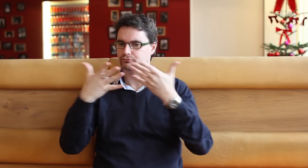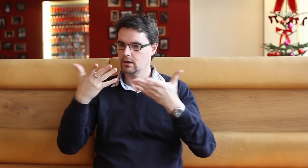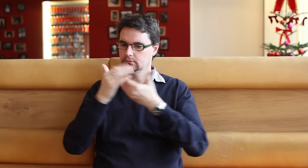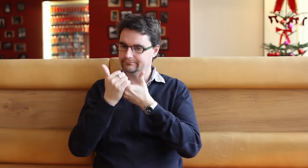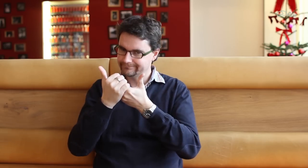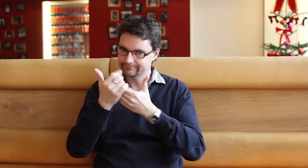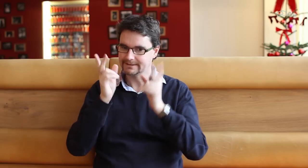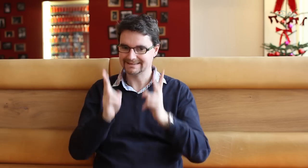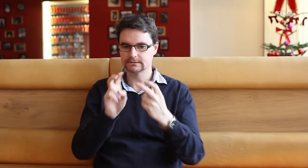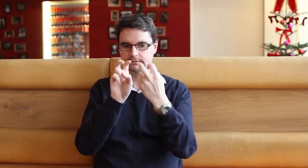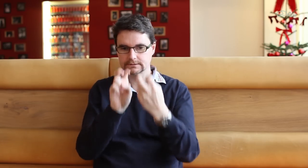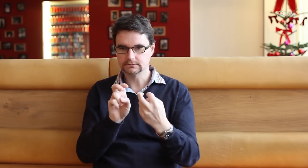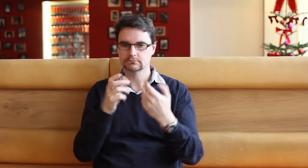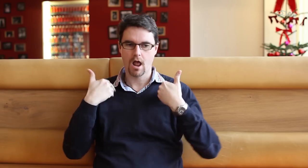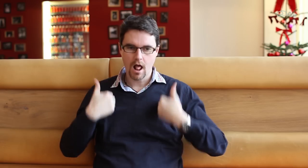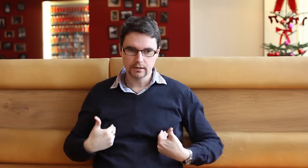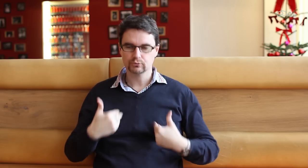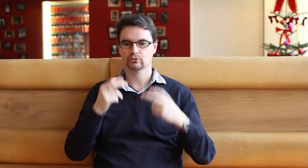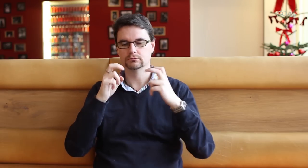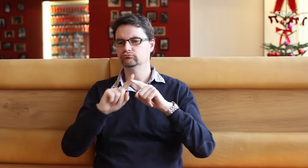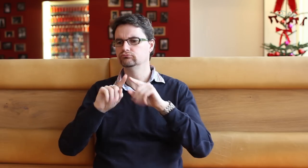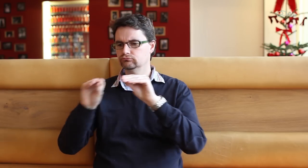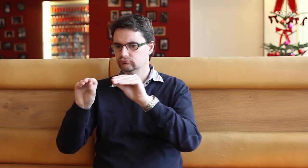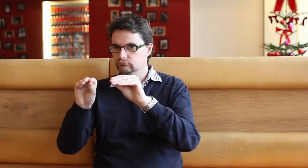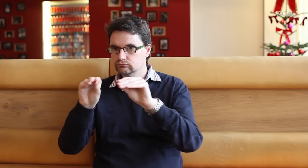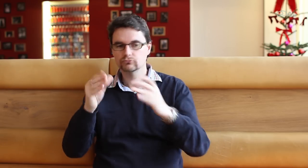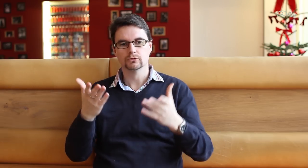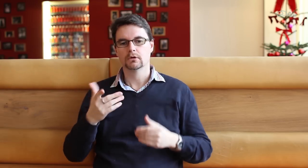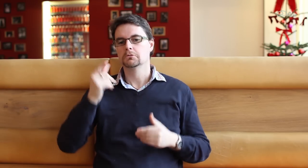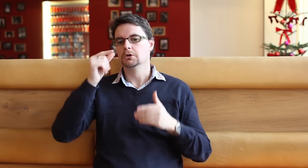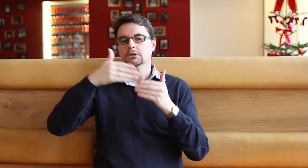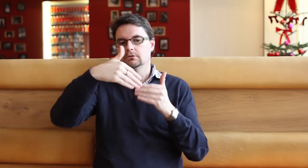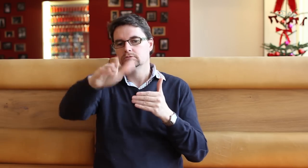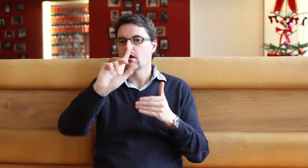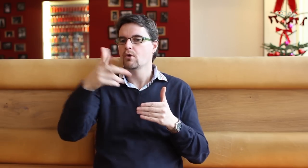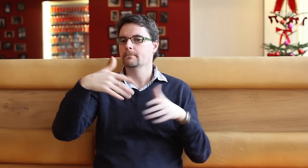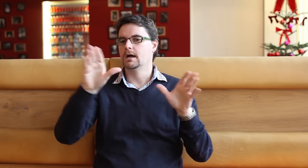Welche Haltung ist gut? und noch andere Themen. Ich möchte auch gern noch mehr unterrichten.